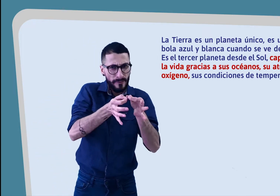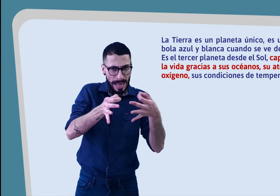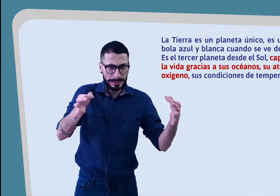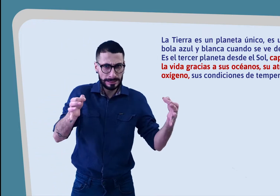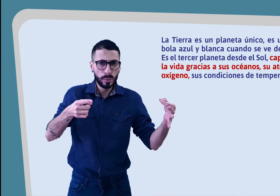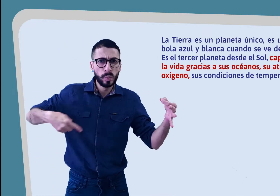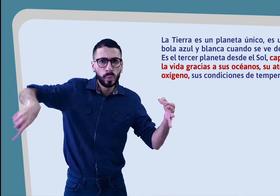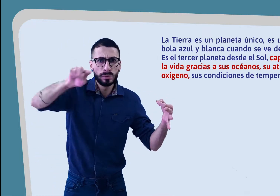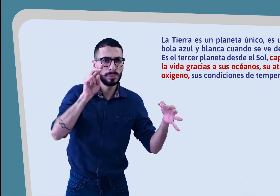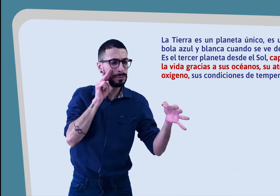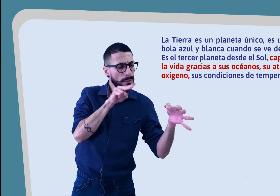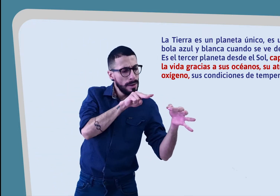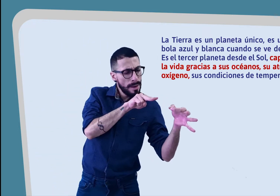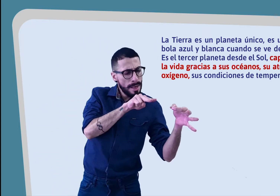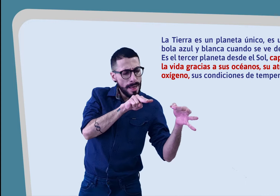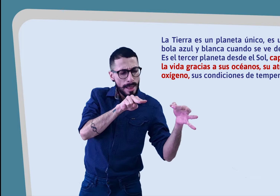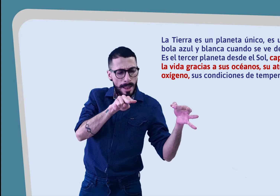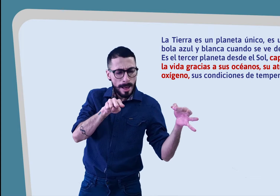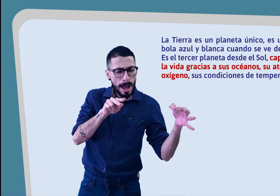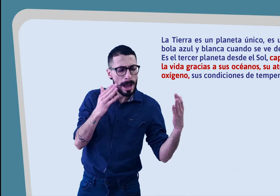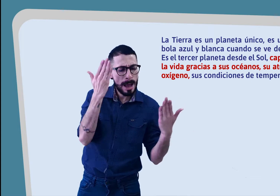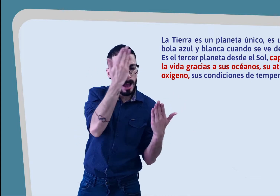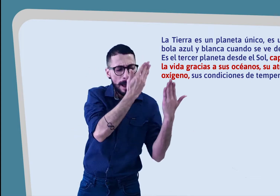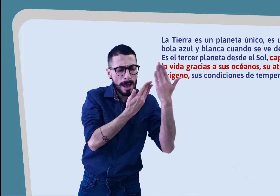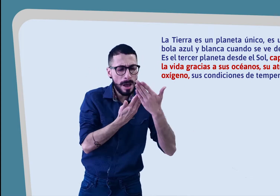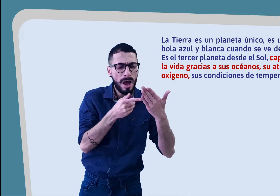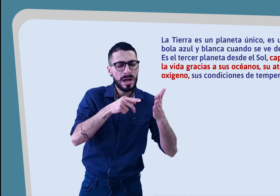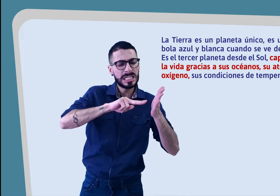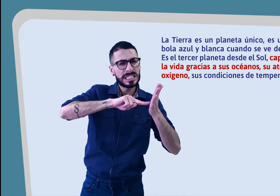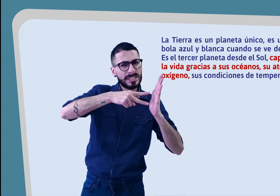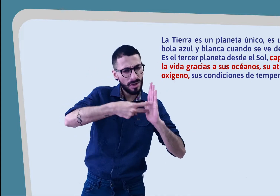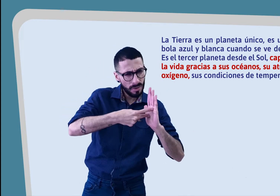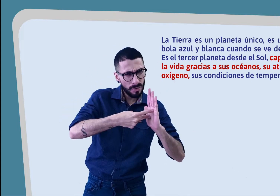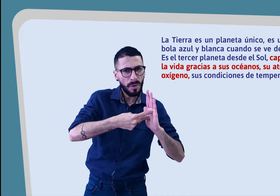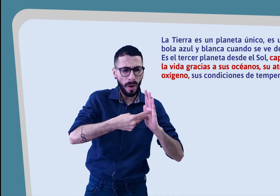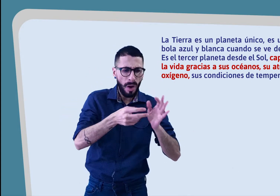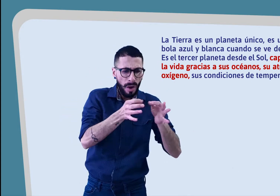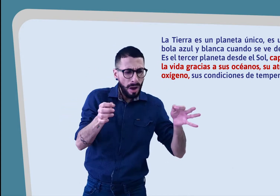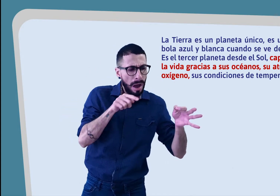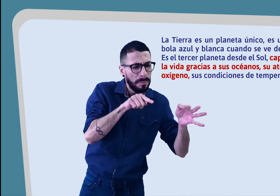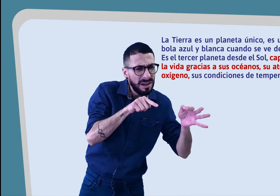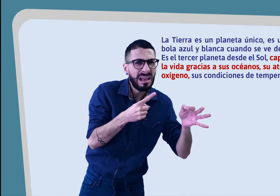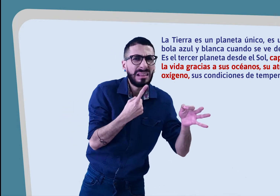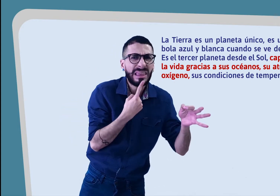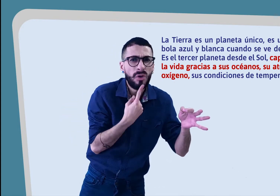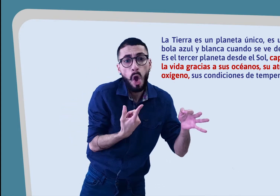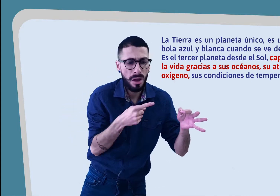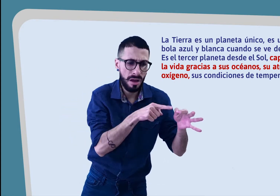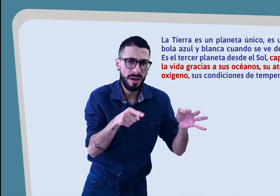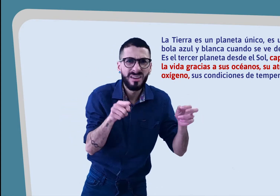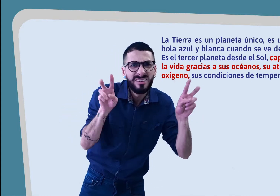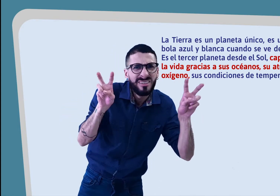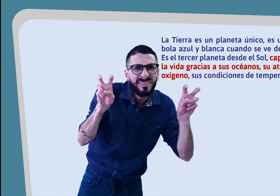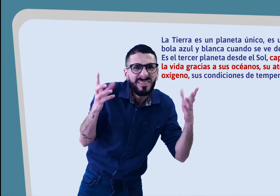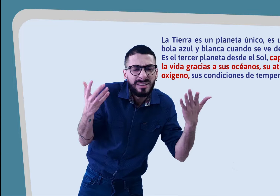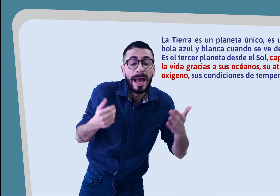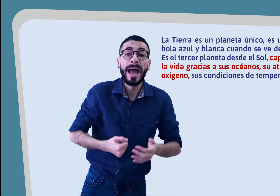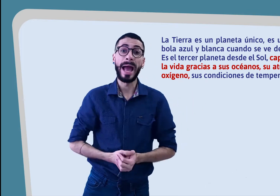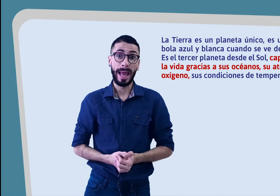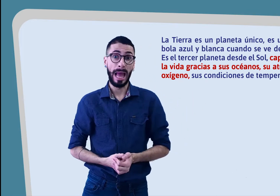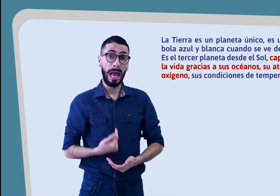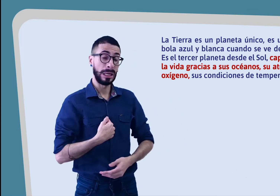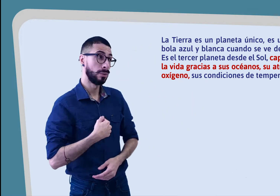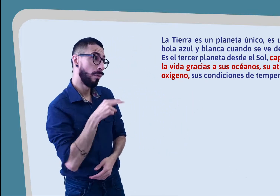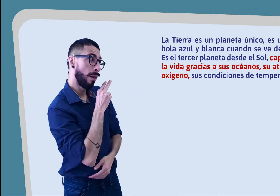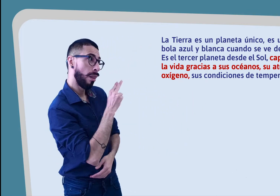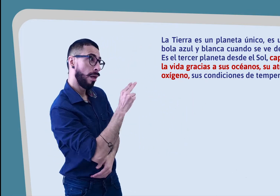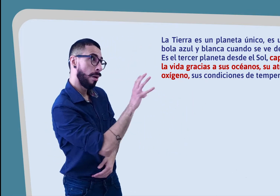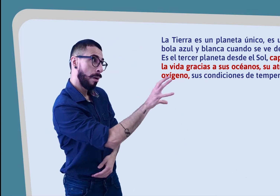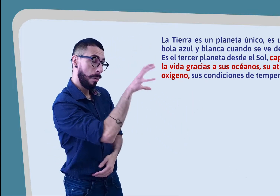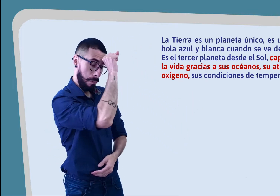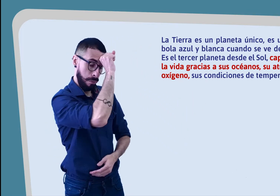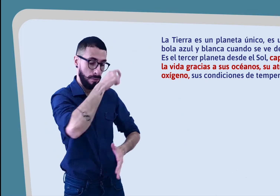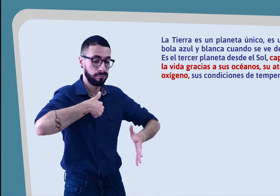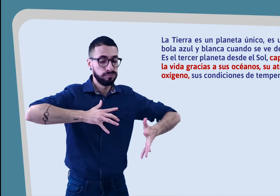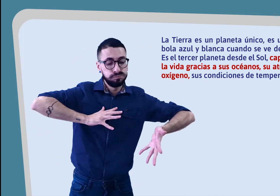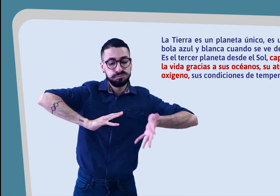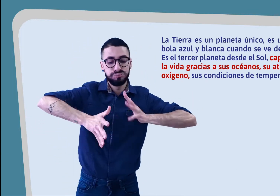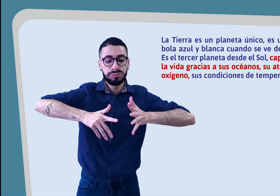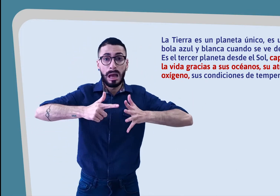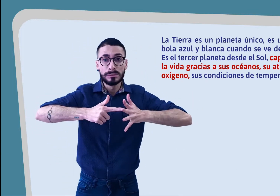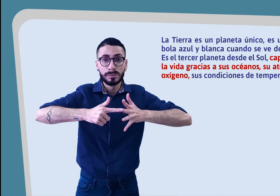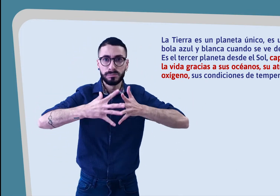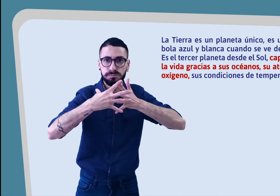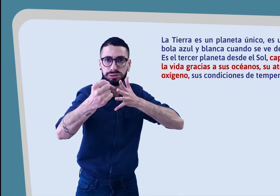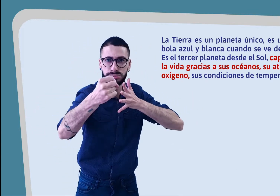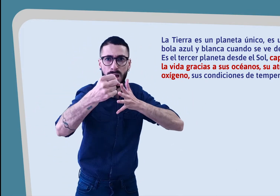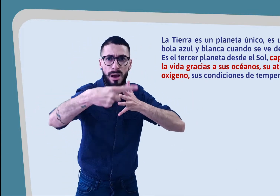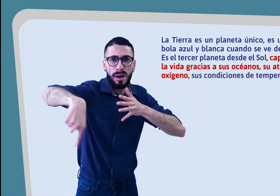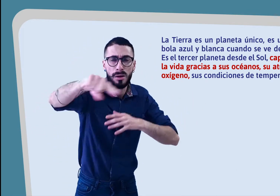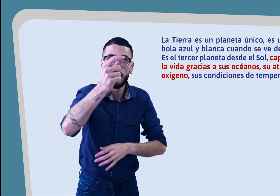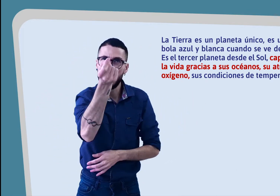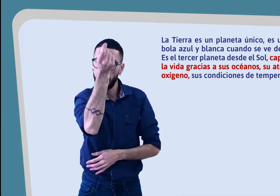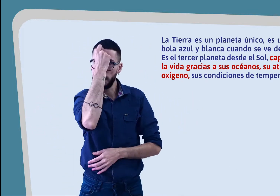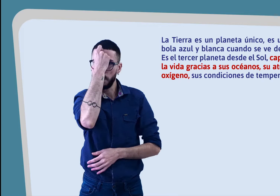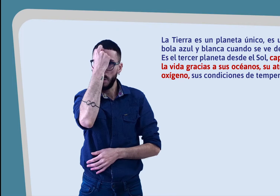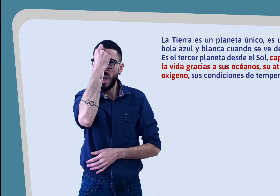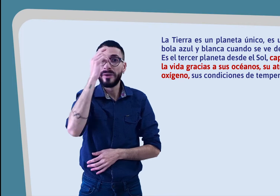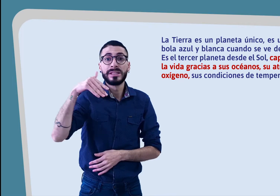Vamos a analizar a qué se refiere esta frase. La expresaré en lengua de señas y espero que ustedes la observen y la recuerden.